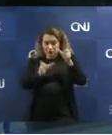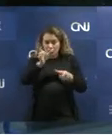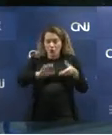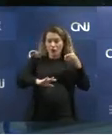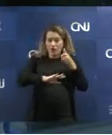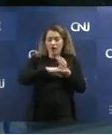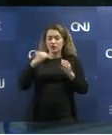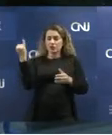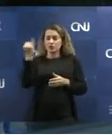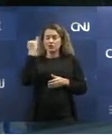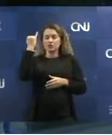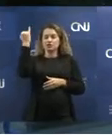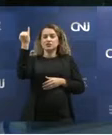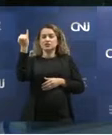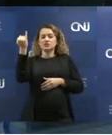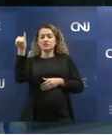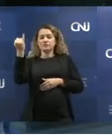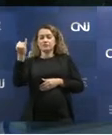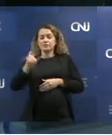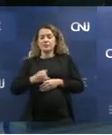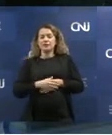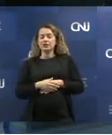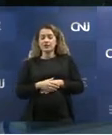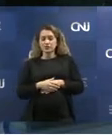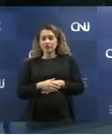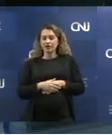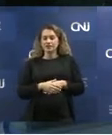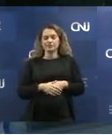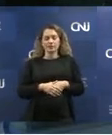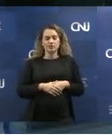E aqui isso foi me trazido hoje por Vossa Excelência, a Dra. Samara.